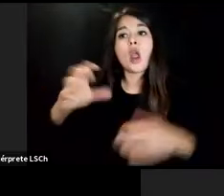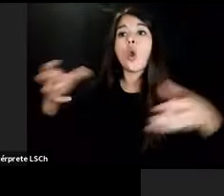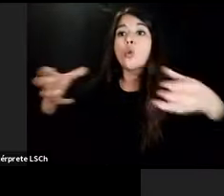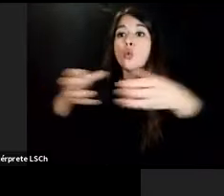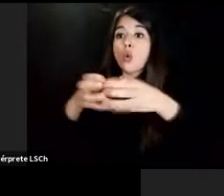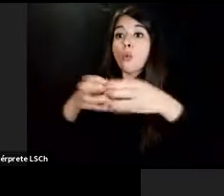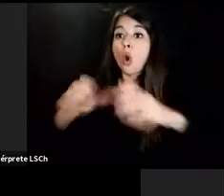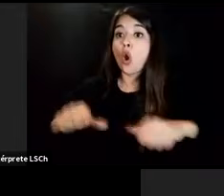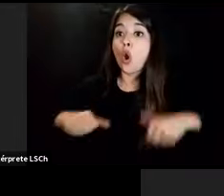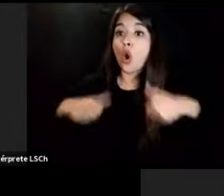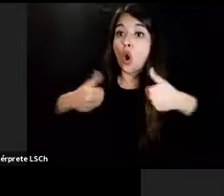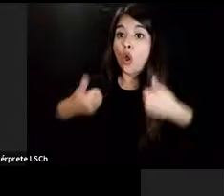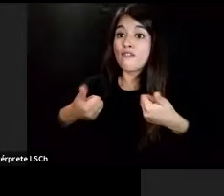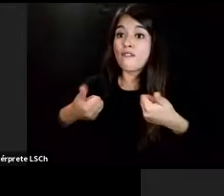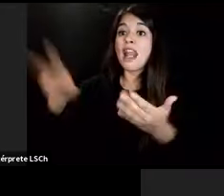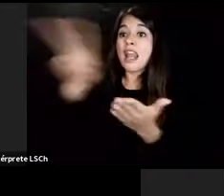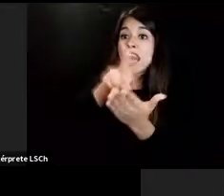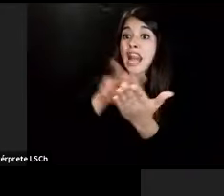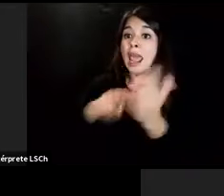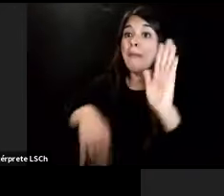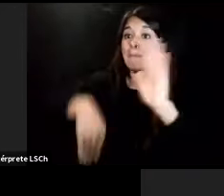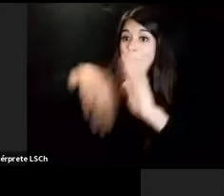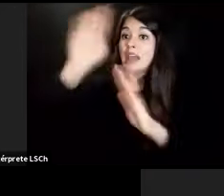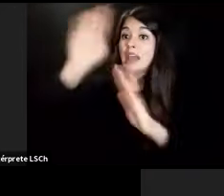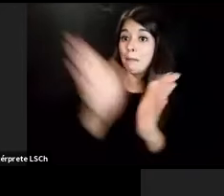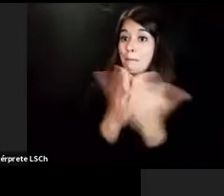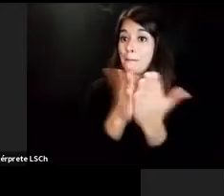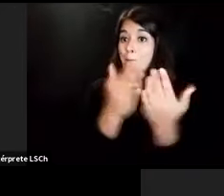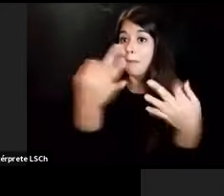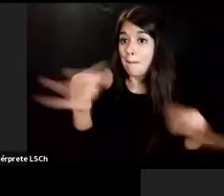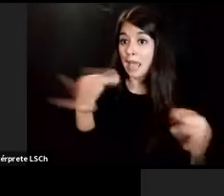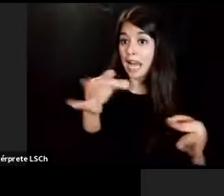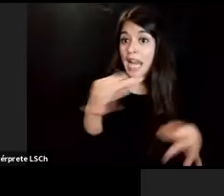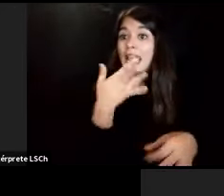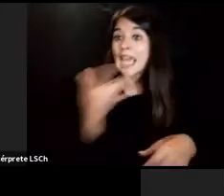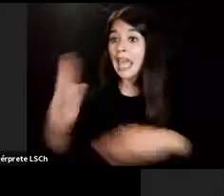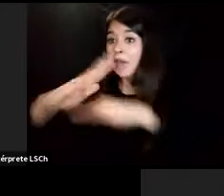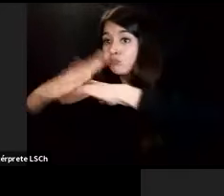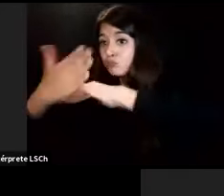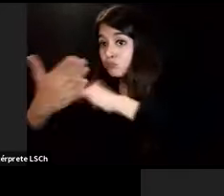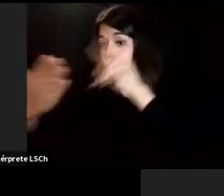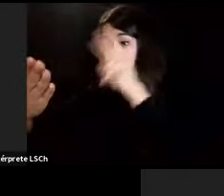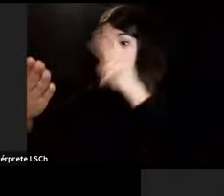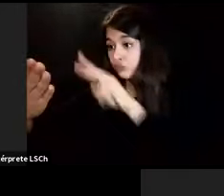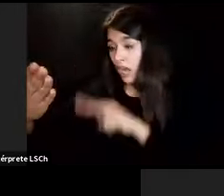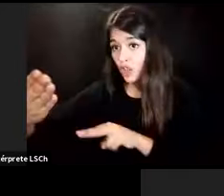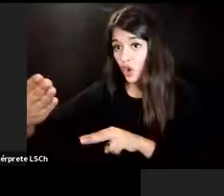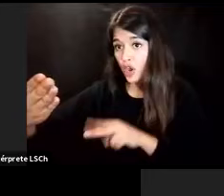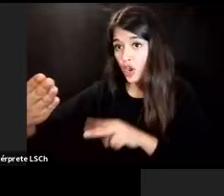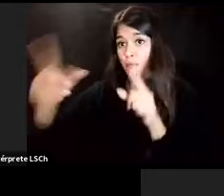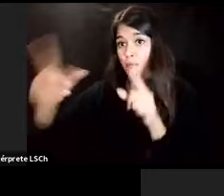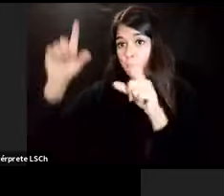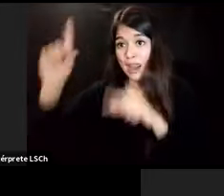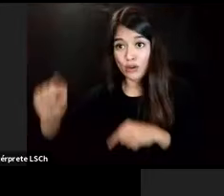libros en papel que libros electrónicos, incluso en países donde representa